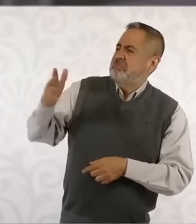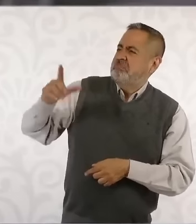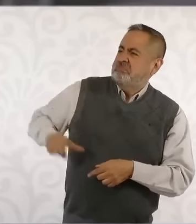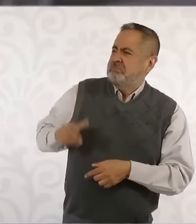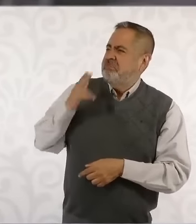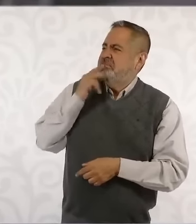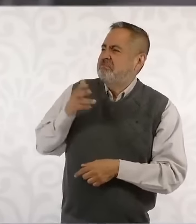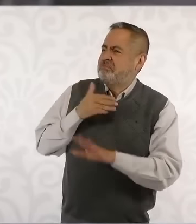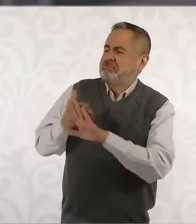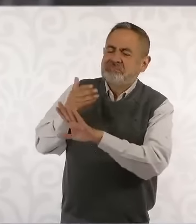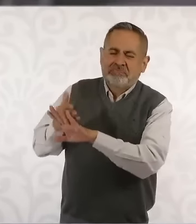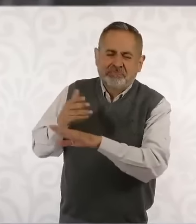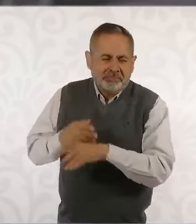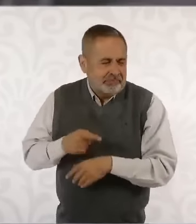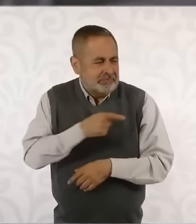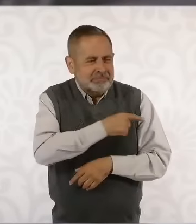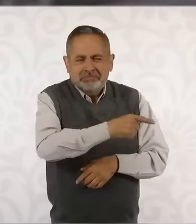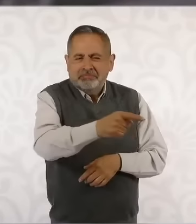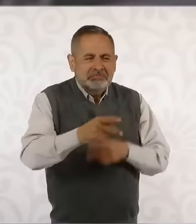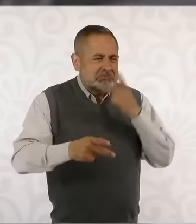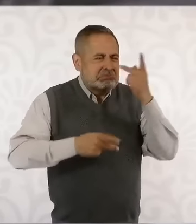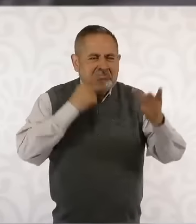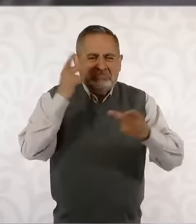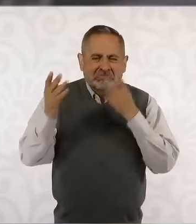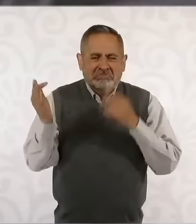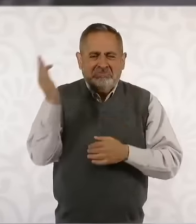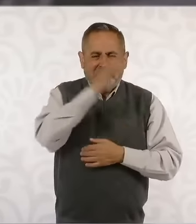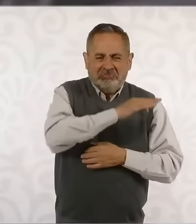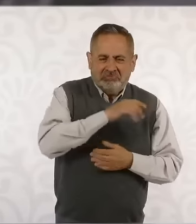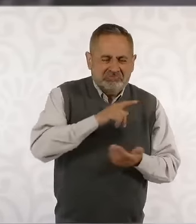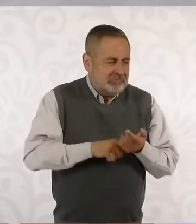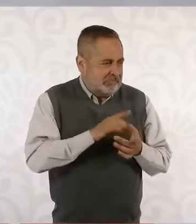quienes se dedican a difundir falsedades promovieron una campaña coordinada sin